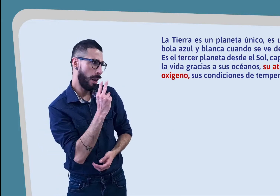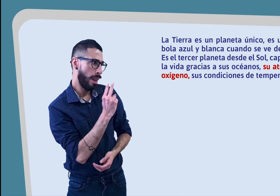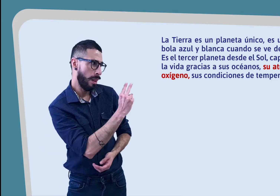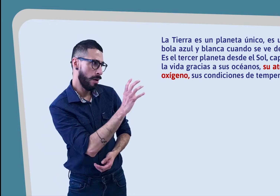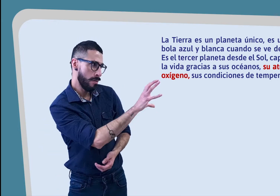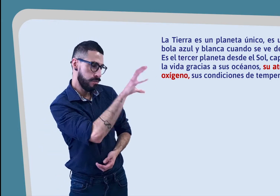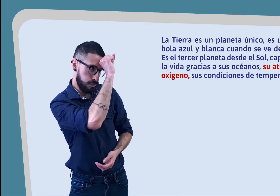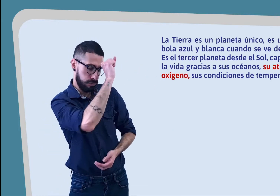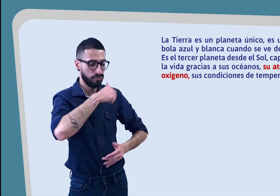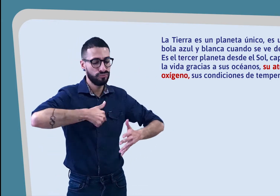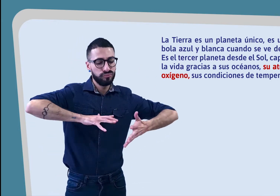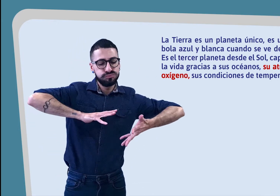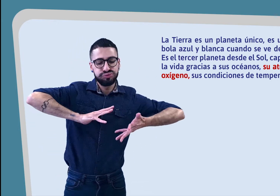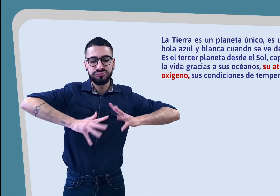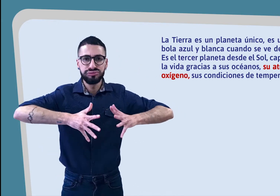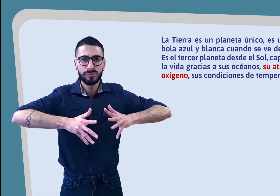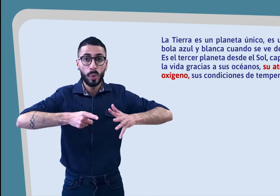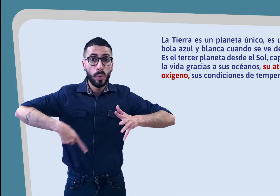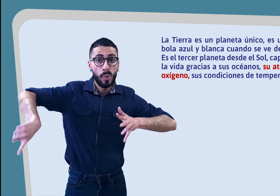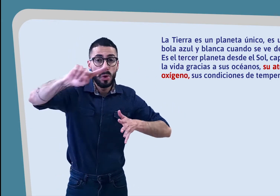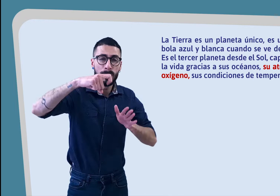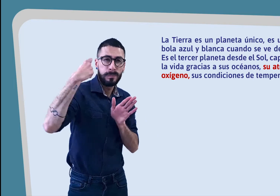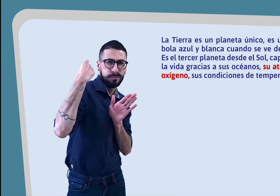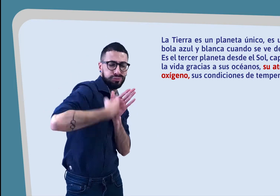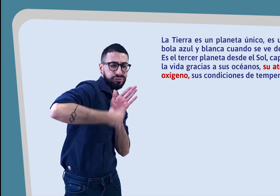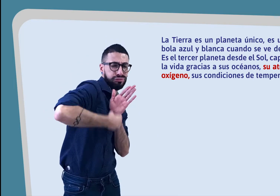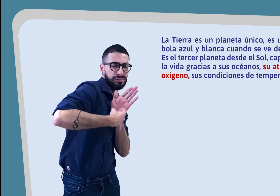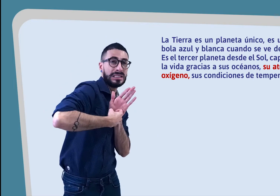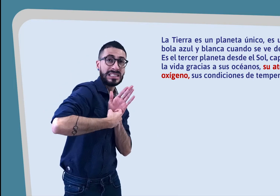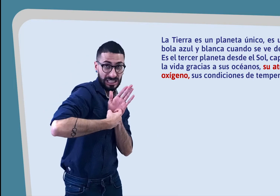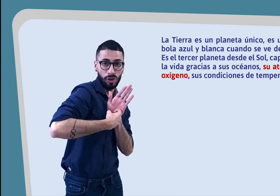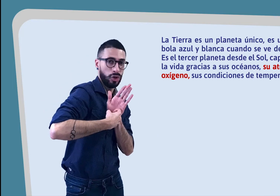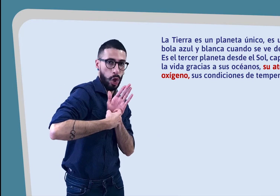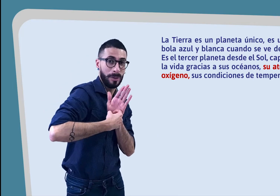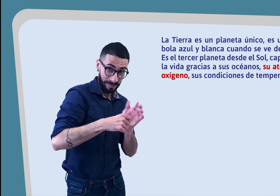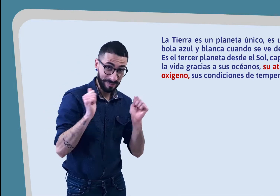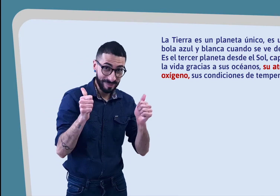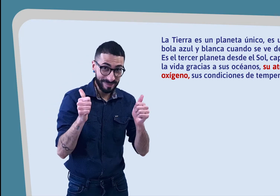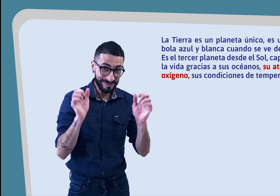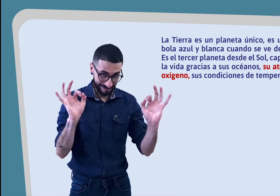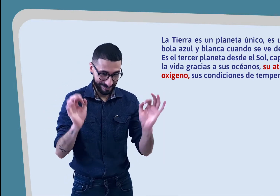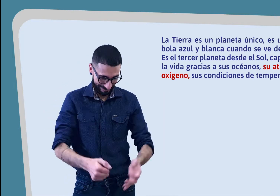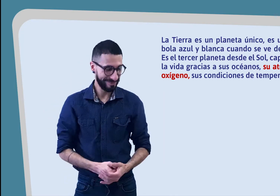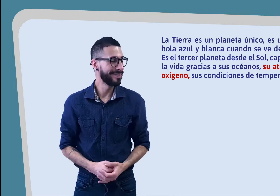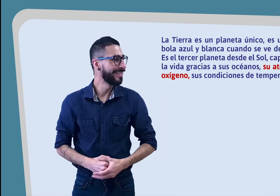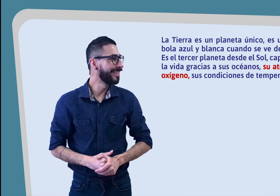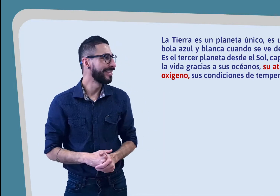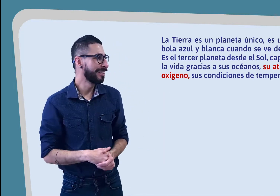Expresaré esta frase en lengua de señas, pero si lo hago mal ustedes me corrigen, ¿de acuerdo? Muy bien.